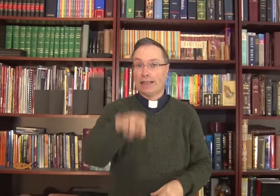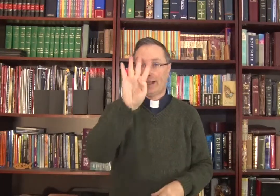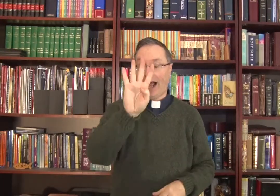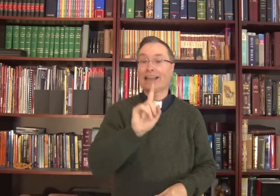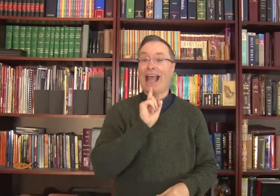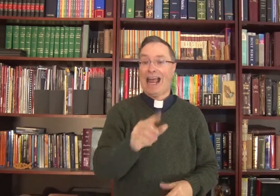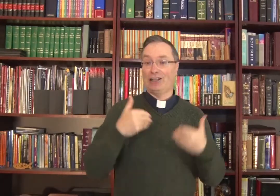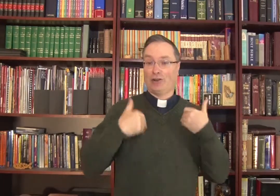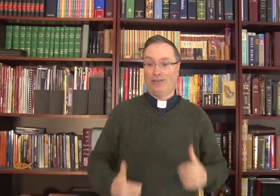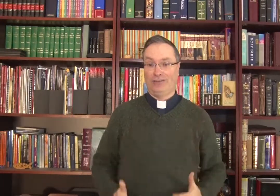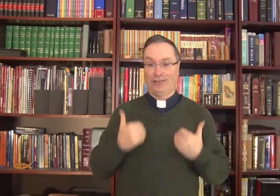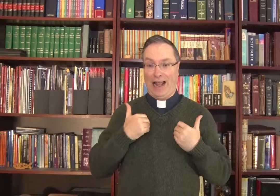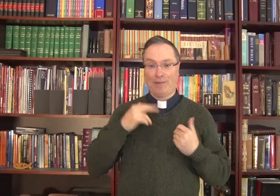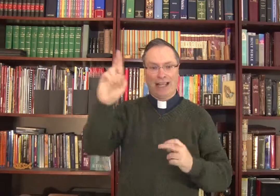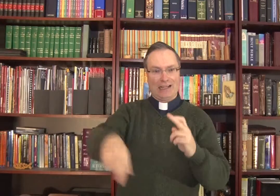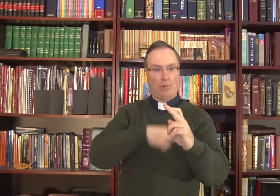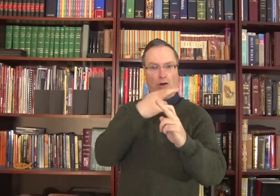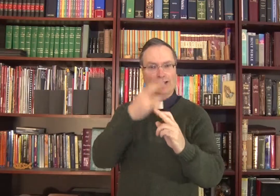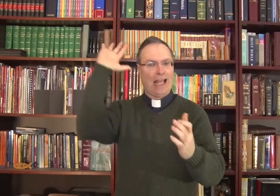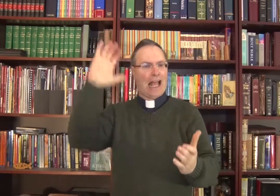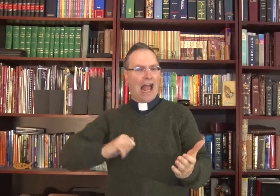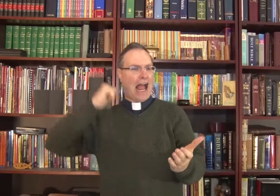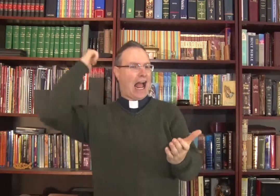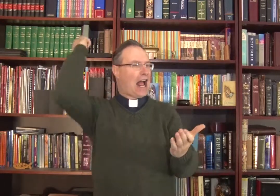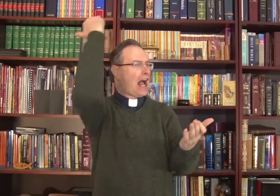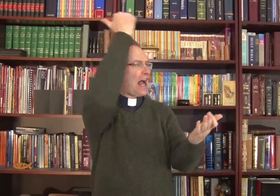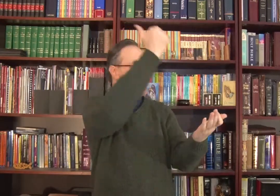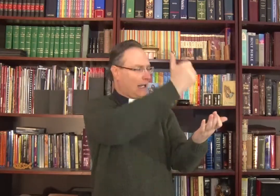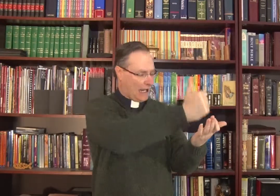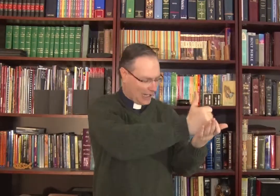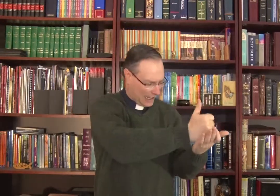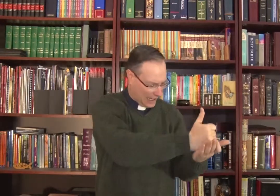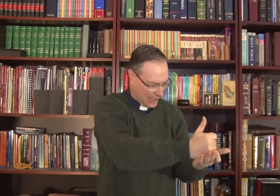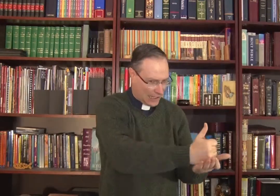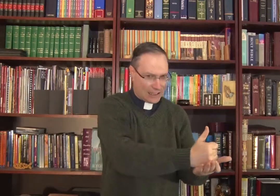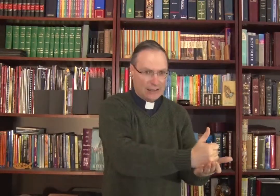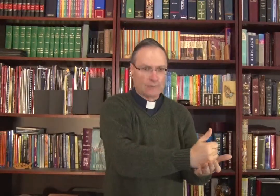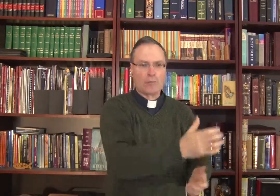Les quatre êtres vivants répondaient: «Amen!»